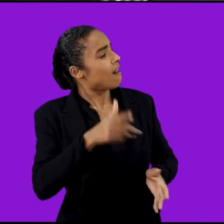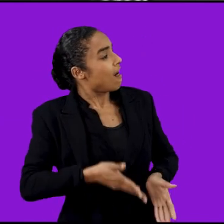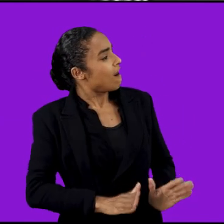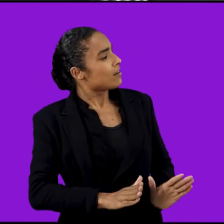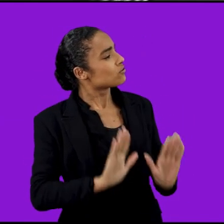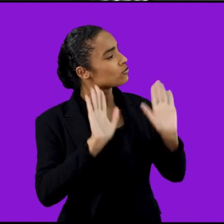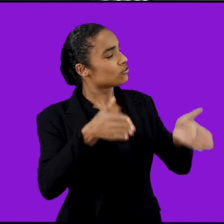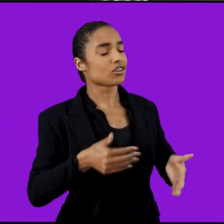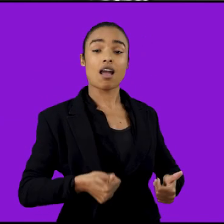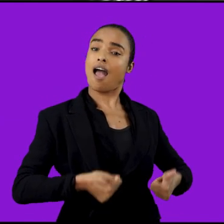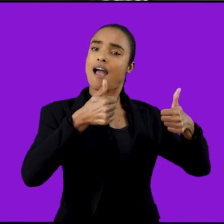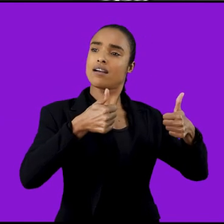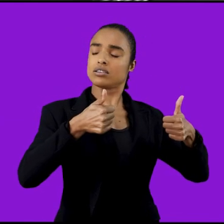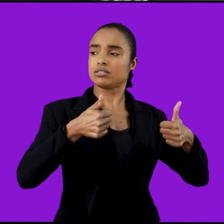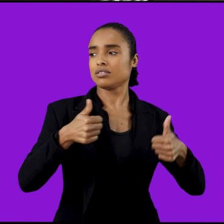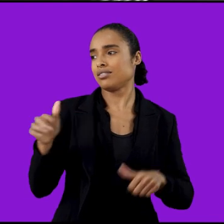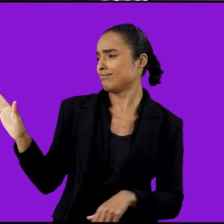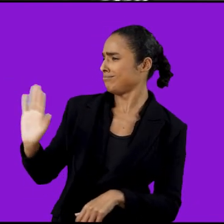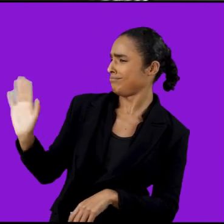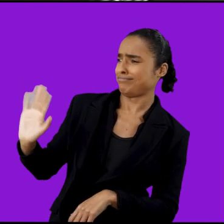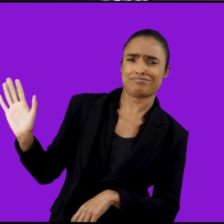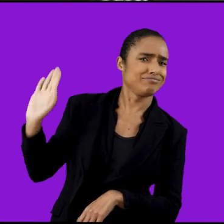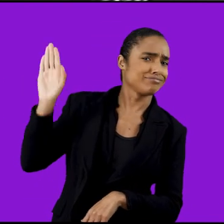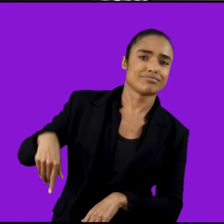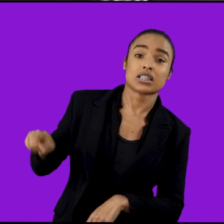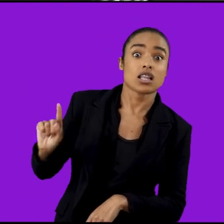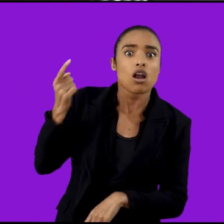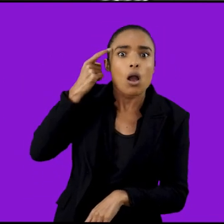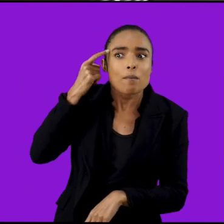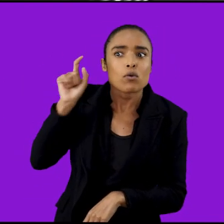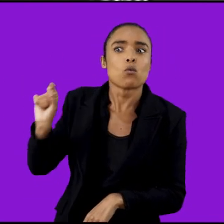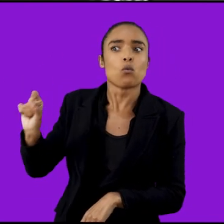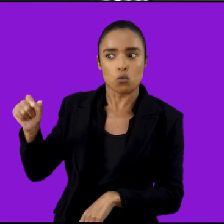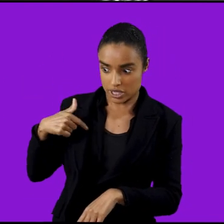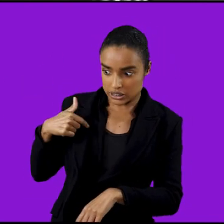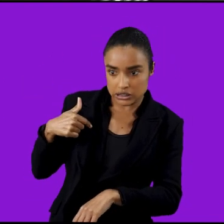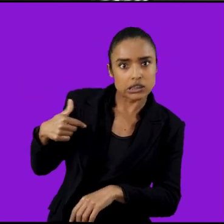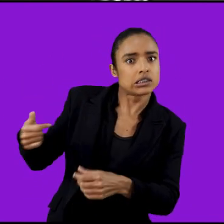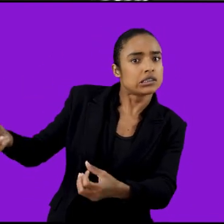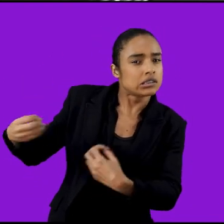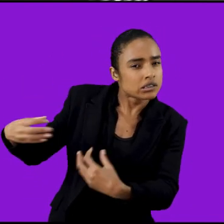Não, mas nem pensar. Mas nem pensar. Porque assim, eu fui educada por mulheres. Assim.